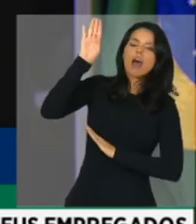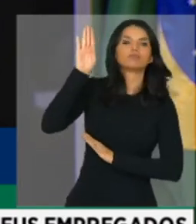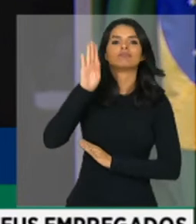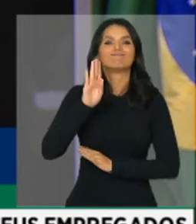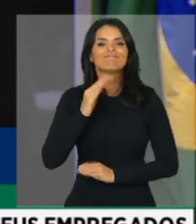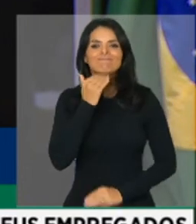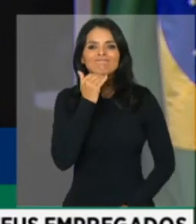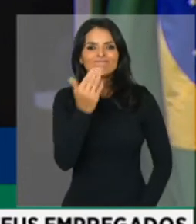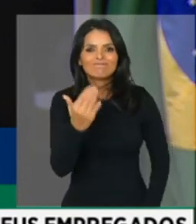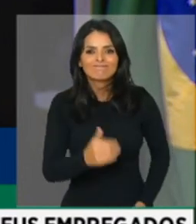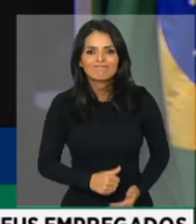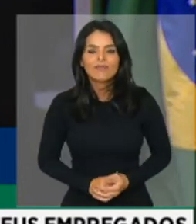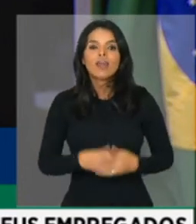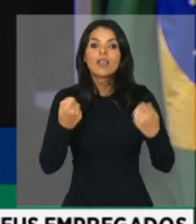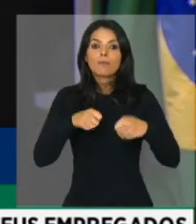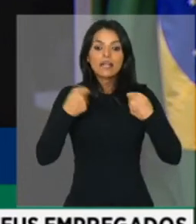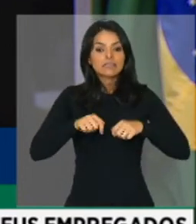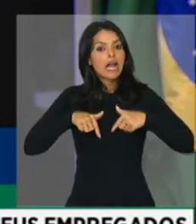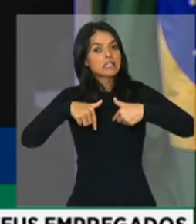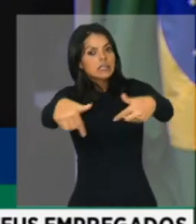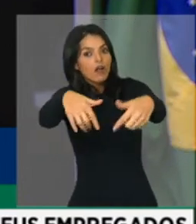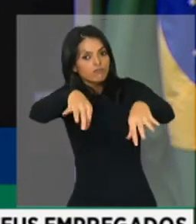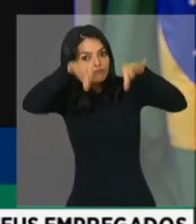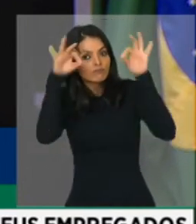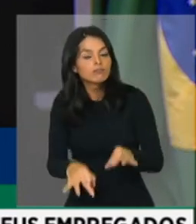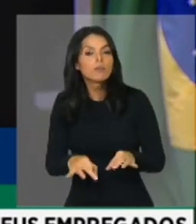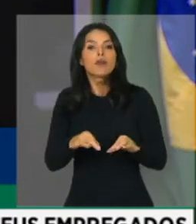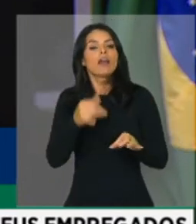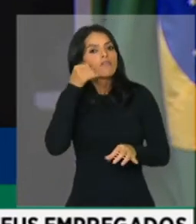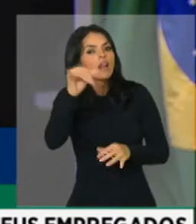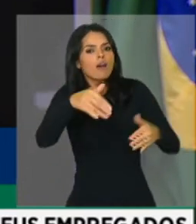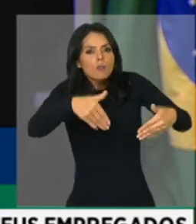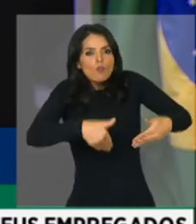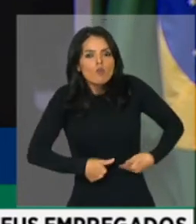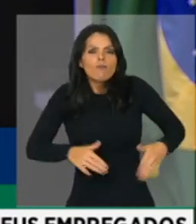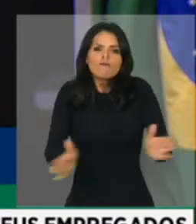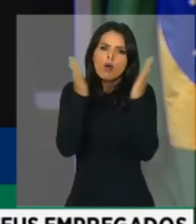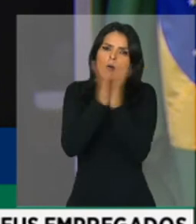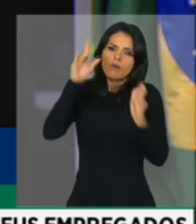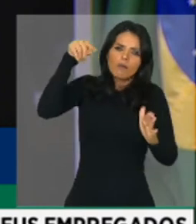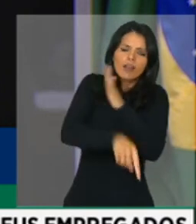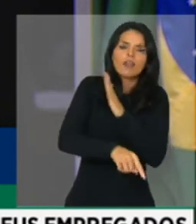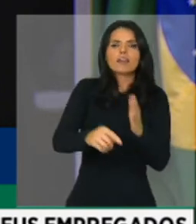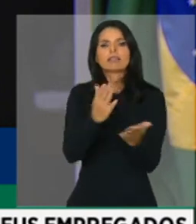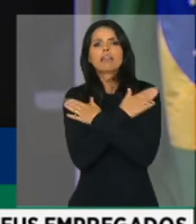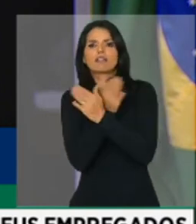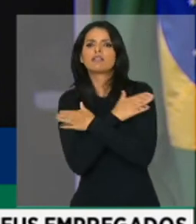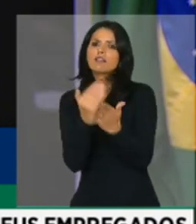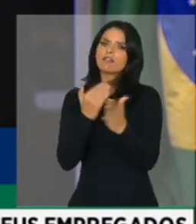ENQUANTO ISSO PRECISAREMOS DE AÇÕES EFETIVAS DE COMBATE É FOME, É MISÉRIA E AO DESEMPREGO. DESDE O COMEÇO DA PANDEMIA. EU VENHO ALERTANDO